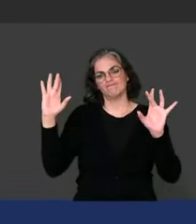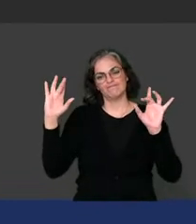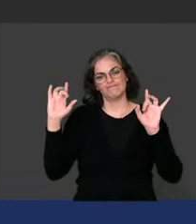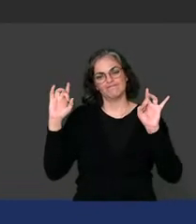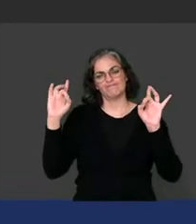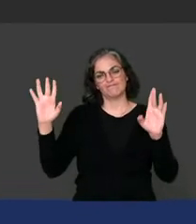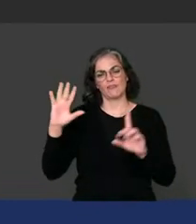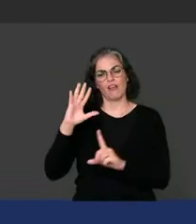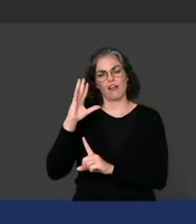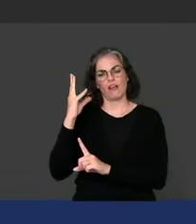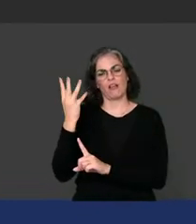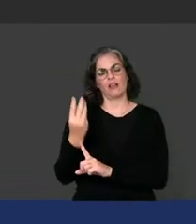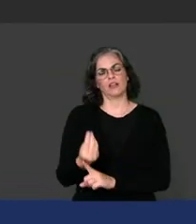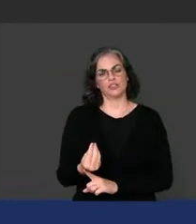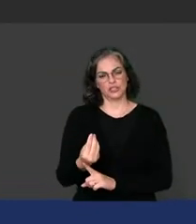UMA DAS MAIORES ARTISTAS DO